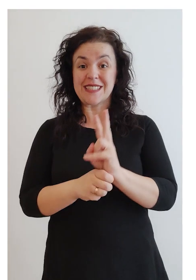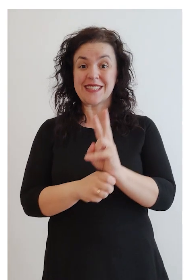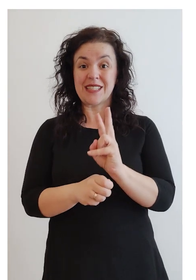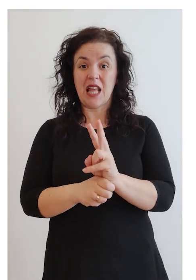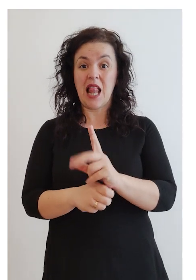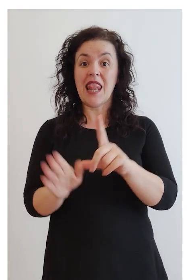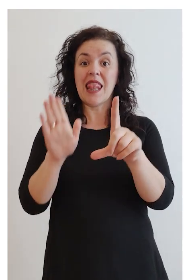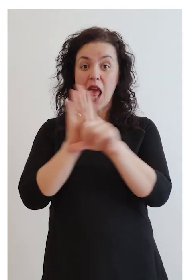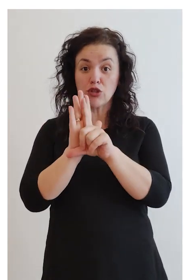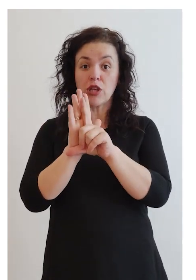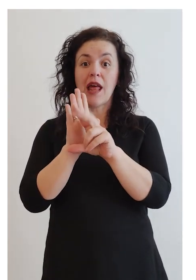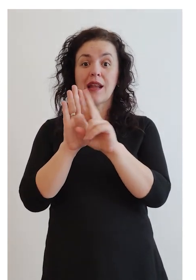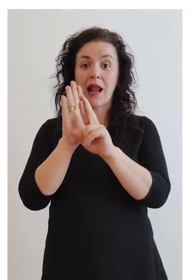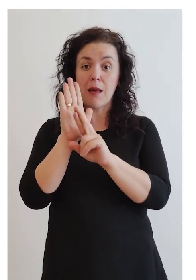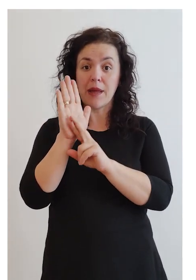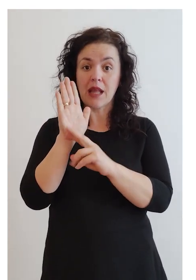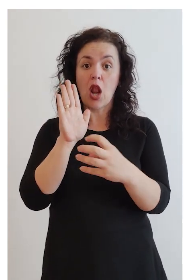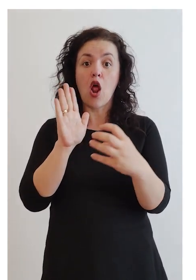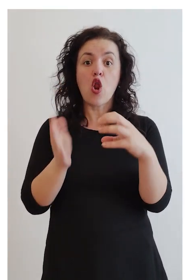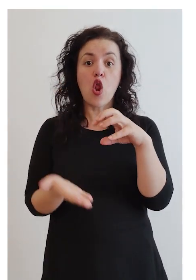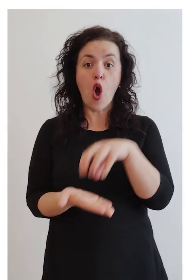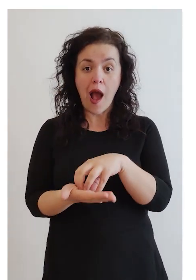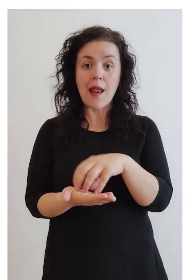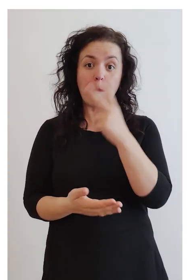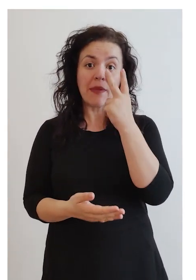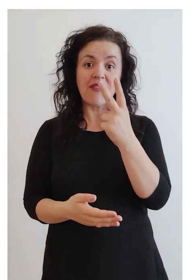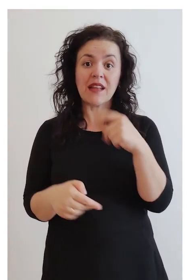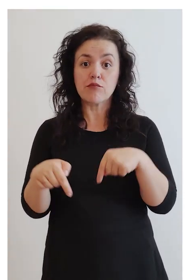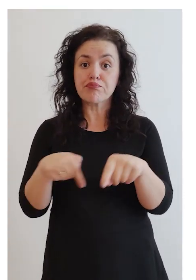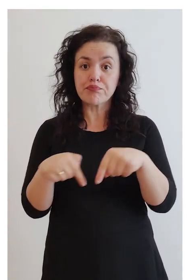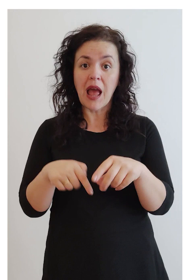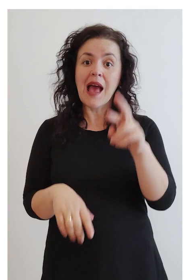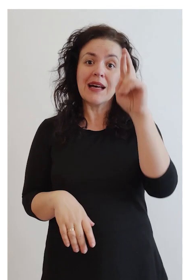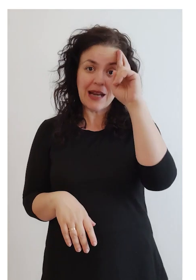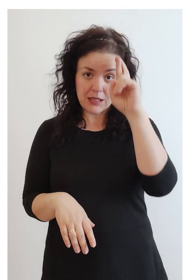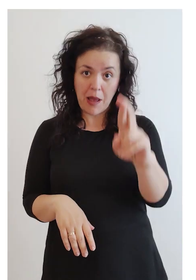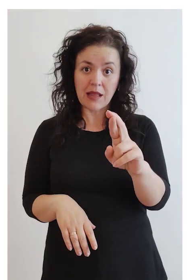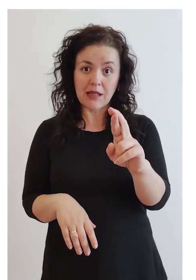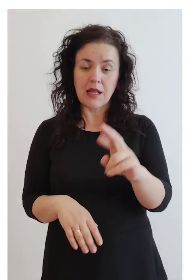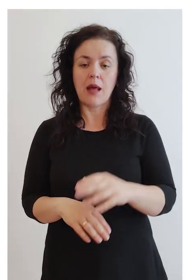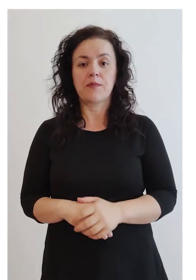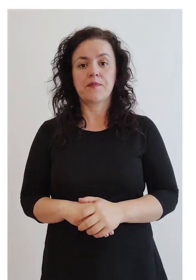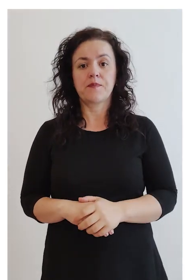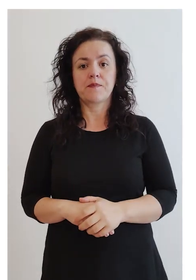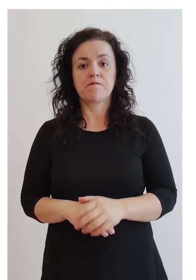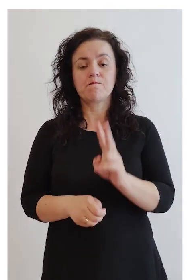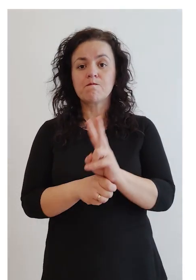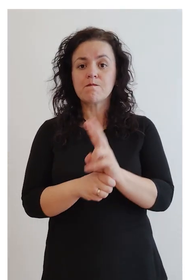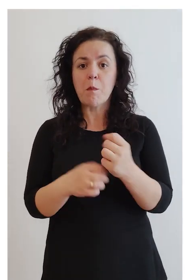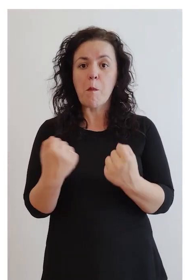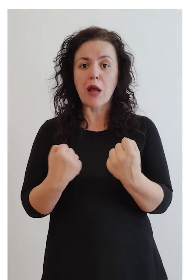Țineți mașina încuiată, inclusiv porbagajul. Hoții pot smulge bagajele la semafoare.